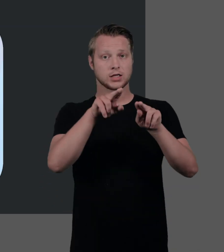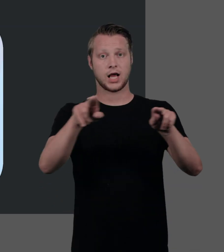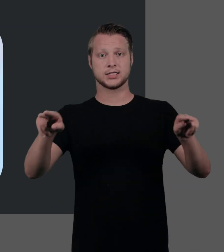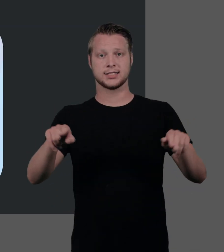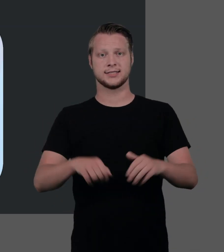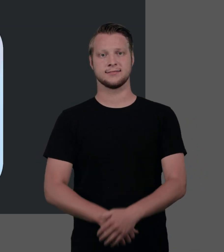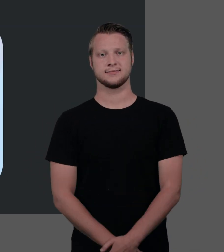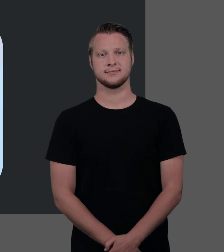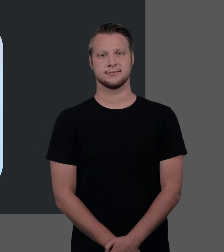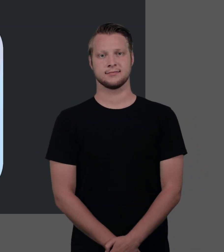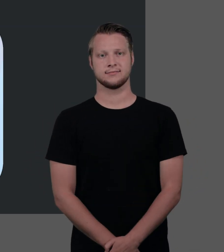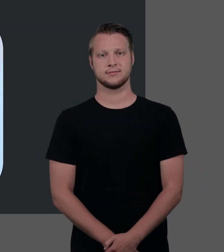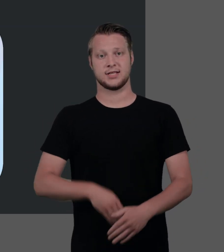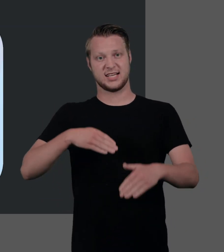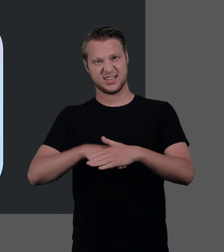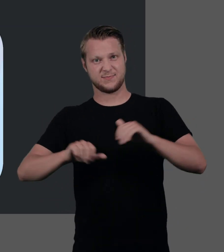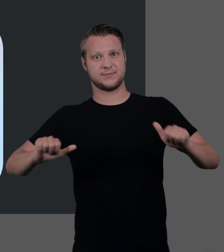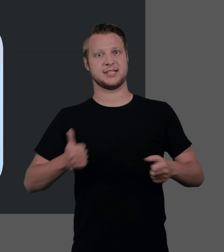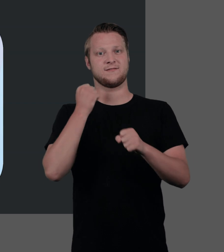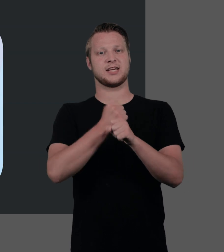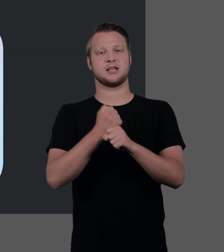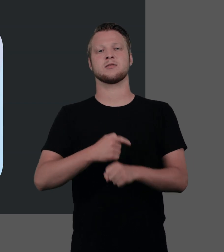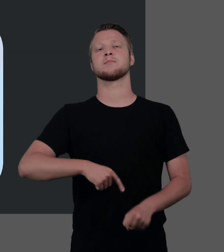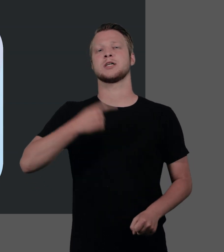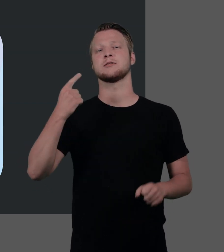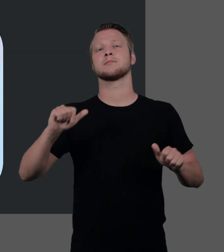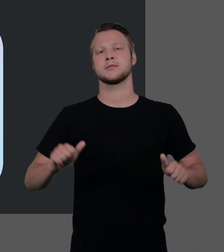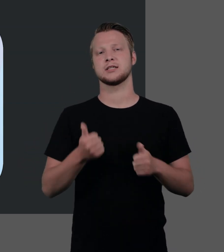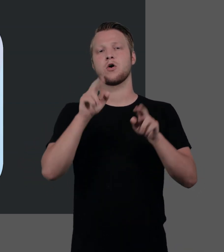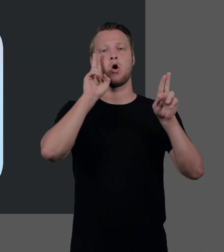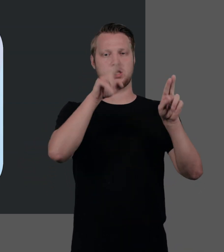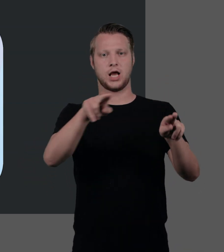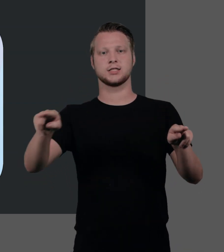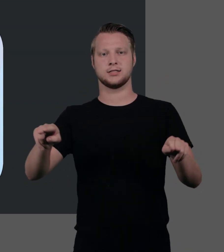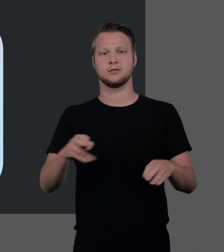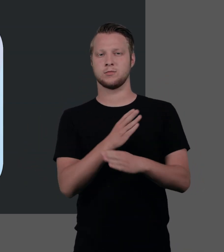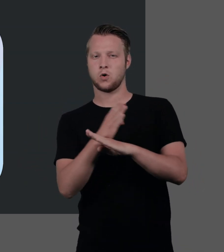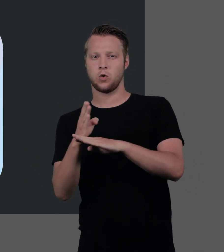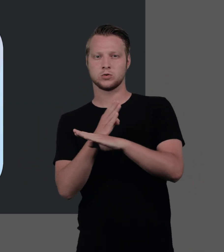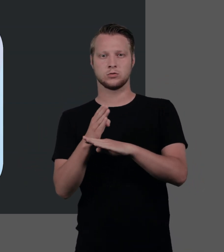Oriëntatie Meestal begin je met een oriëntatieperiode.